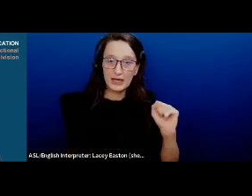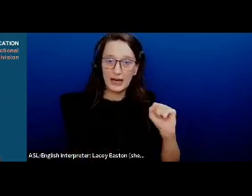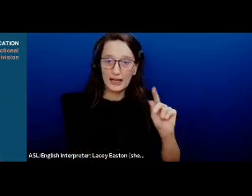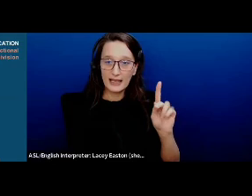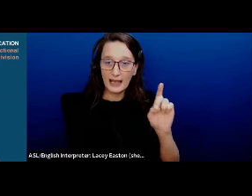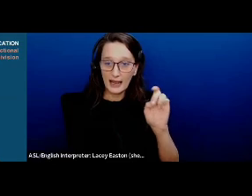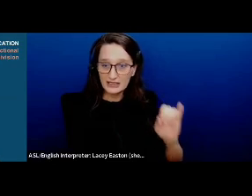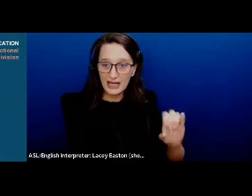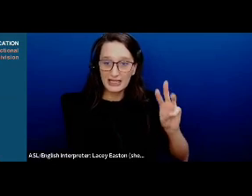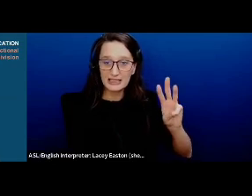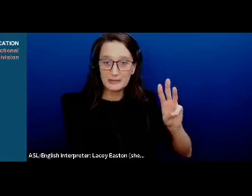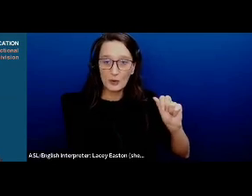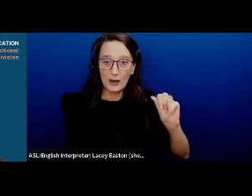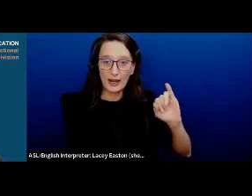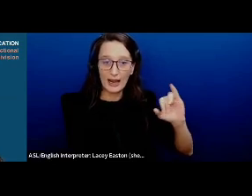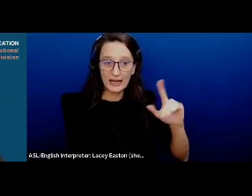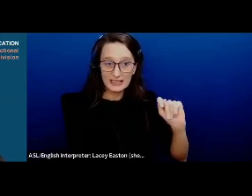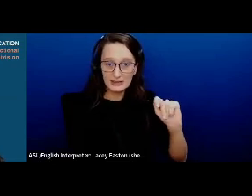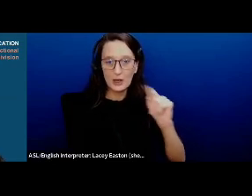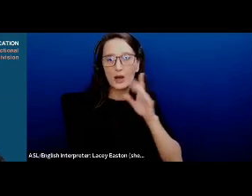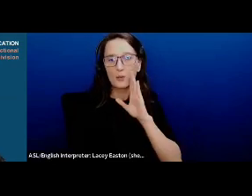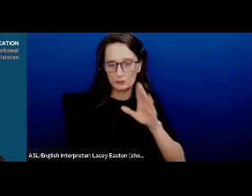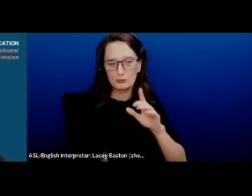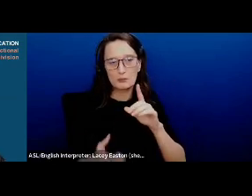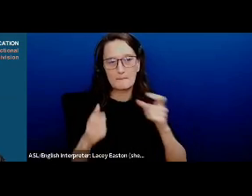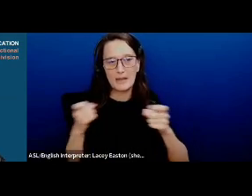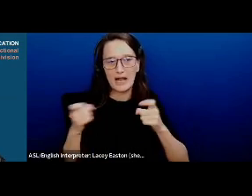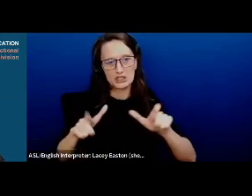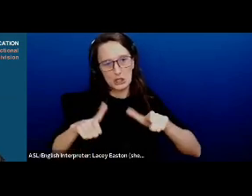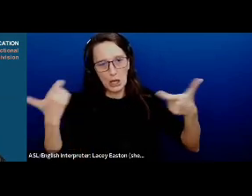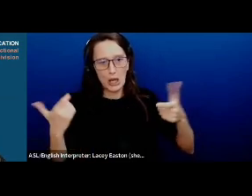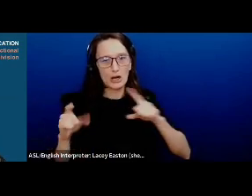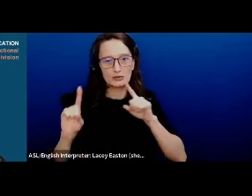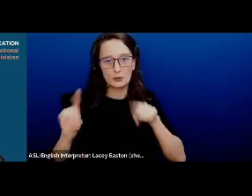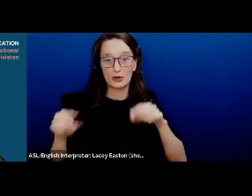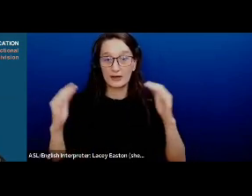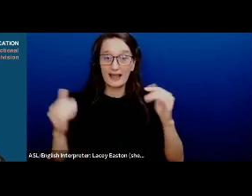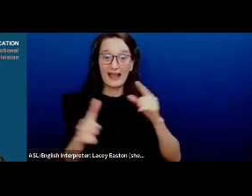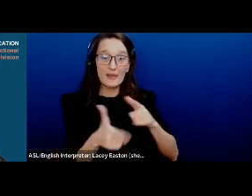tenemos a Carissa Richards, una subdirectora, encargada de la gestión de